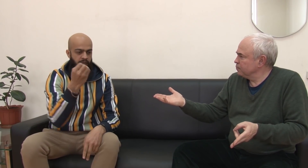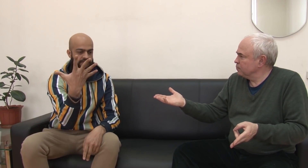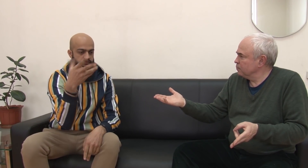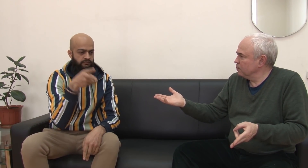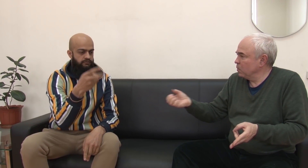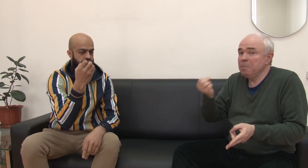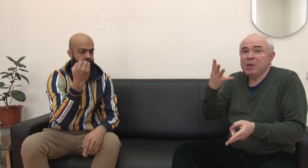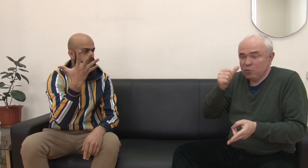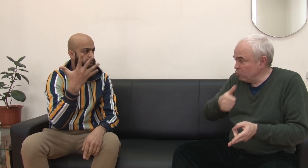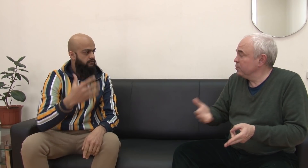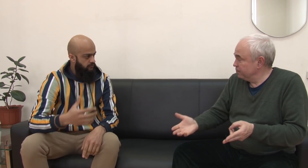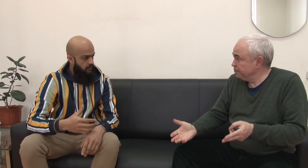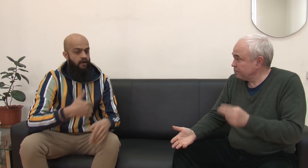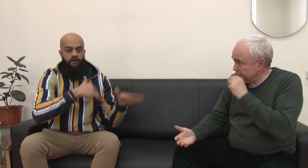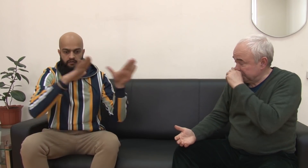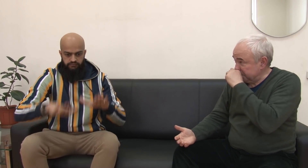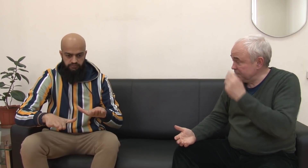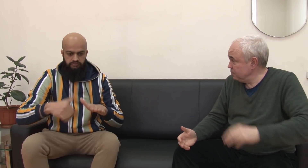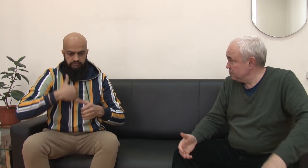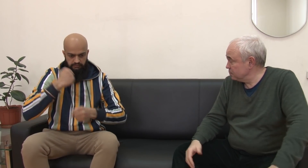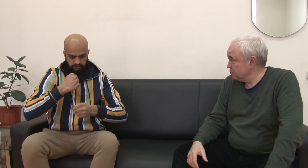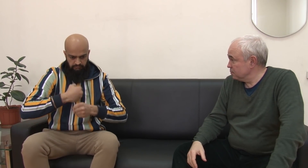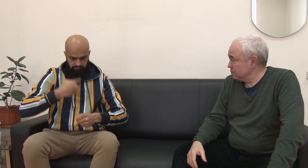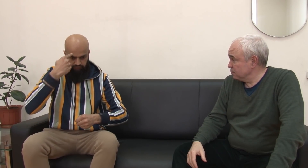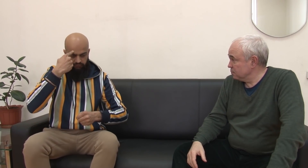Я приехал в 2015 году. Как найти работу?